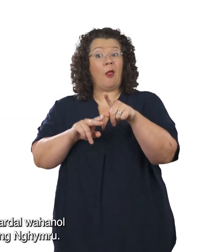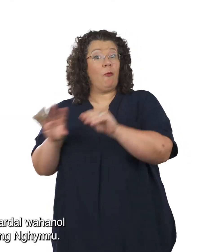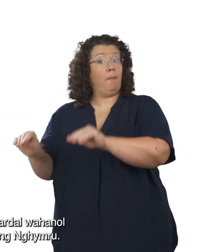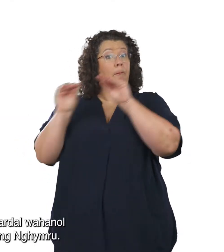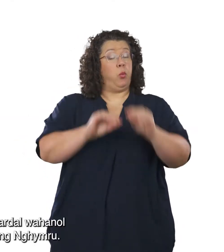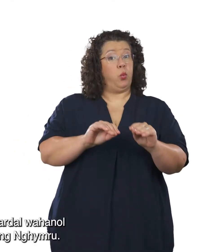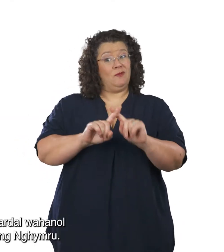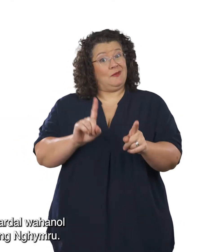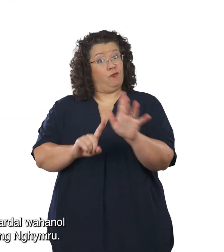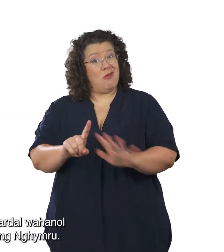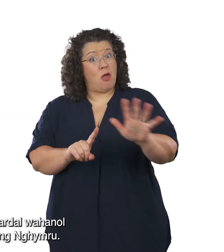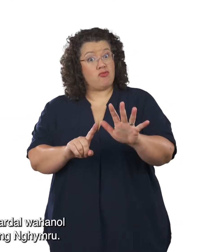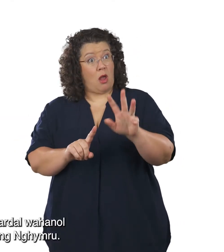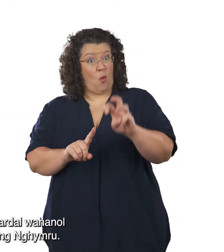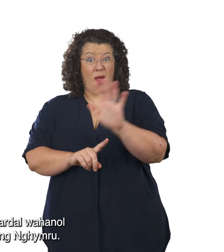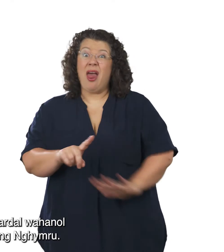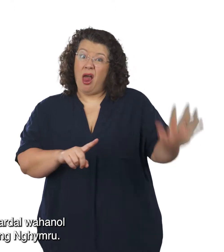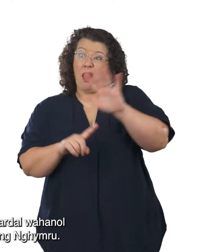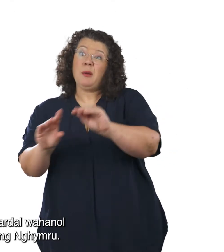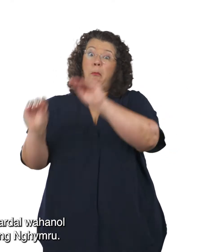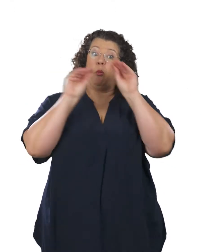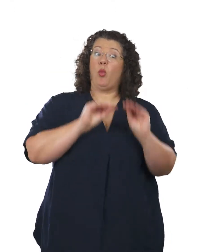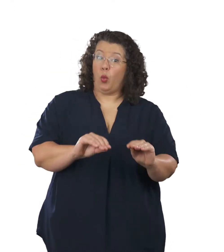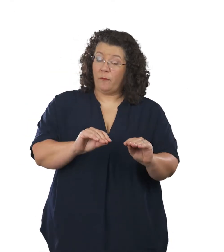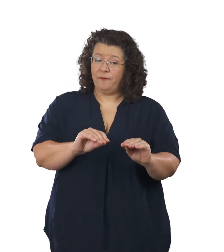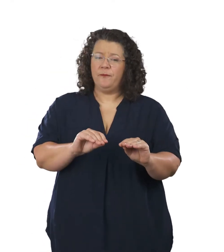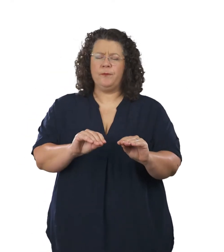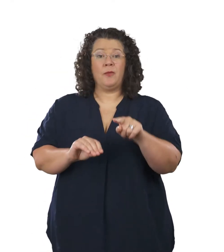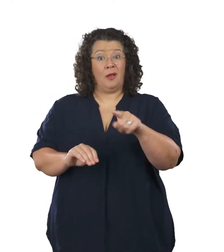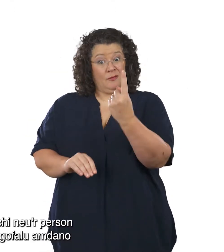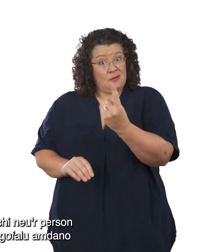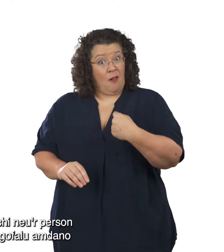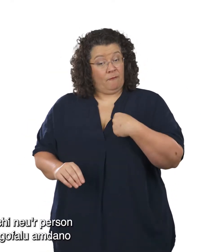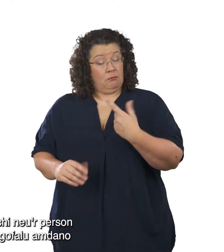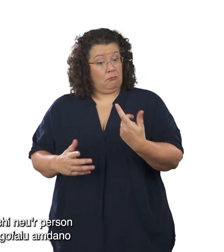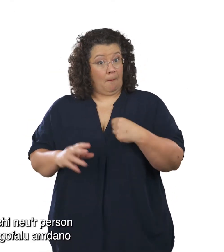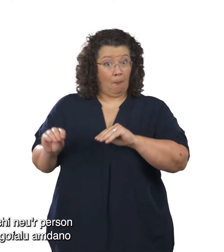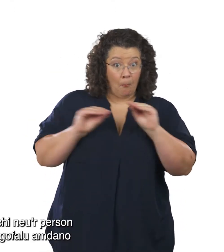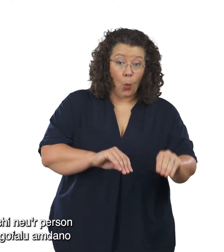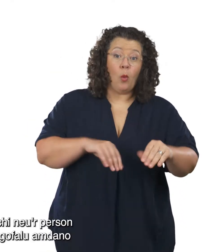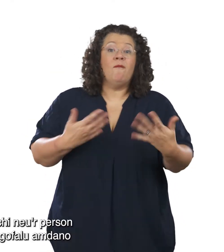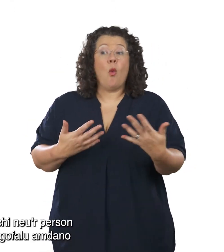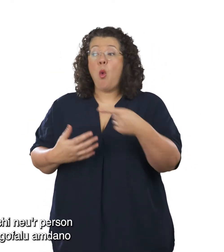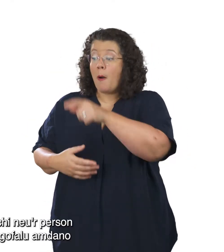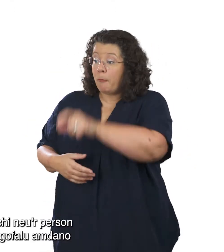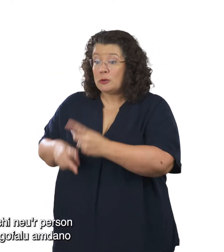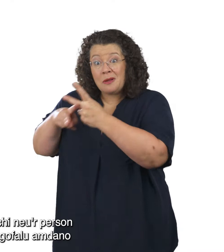Symud i ardal wahanol vvcvcvyng Nghymru. Os ydych chi neu'r person rydych yn gofalu amdano